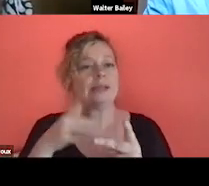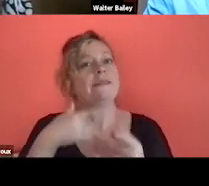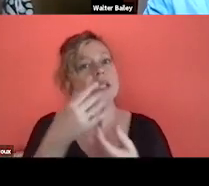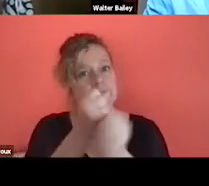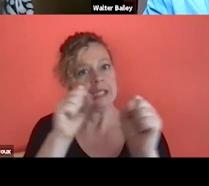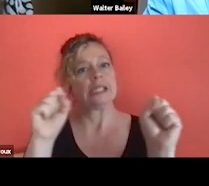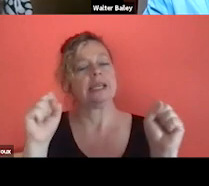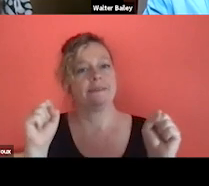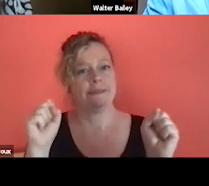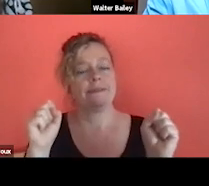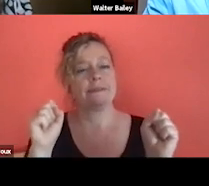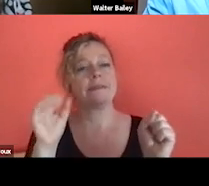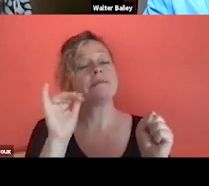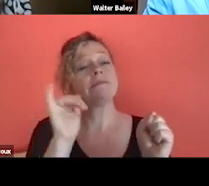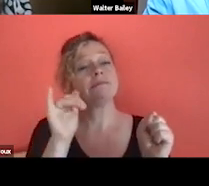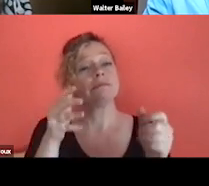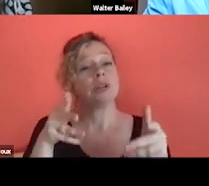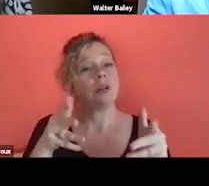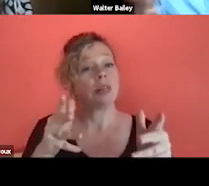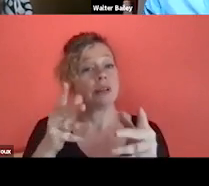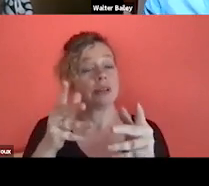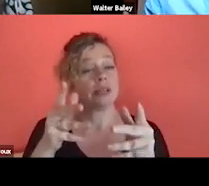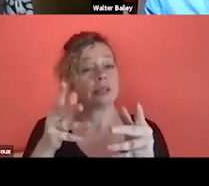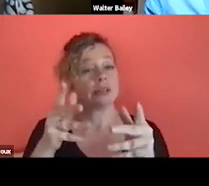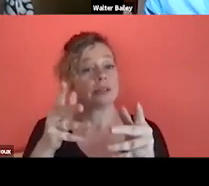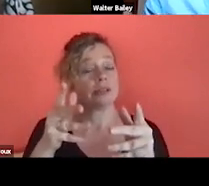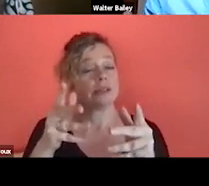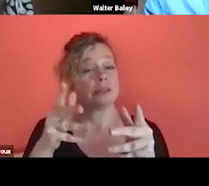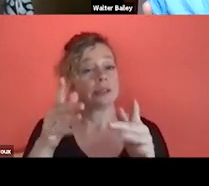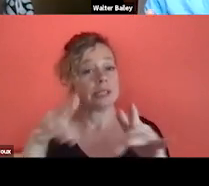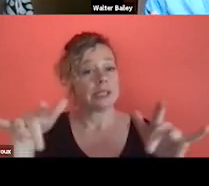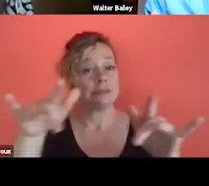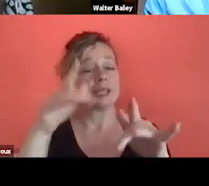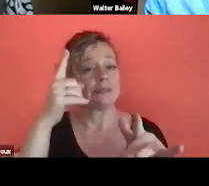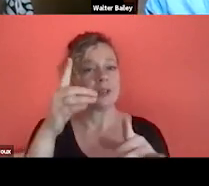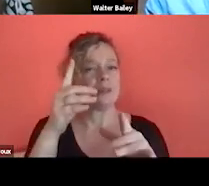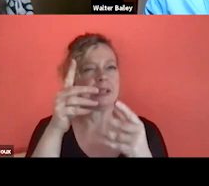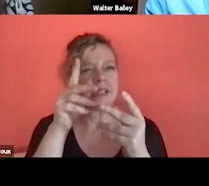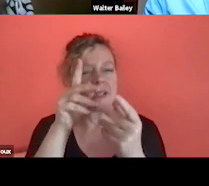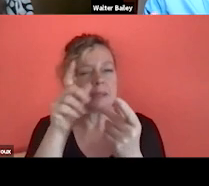pero también les permite ese espacio para que obtengan los servicios específicos que necesitan.